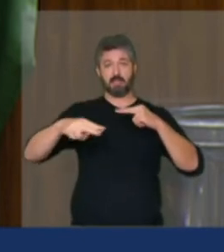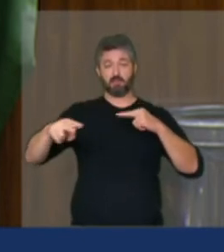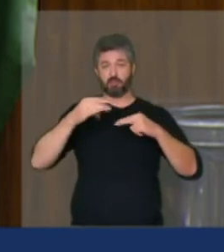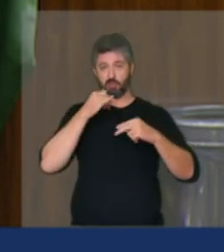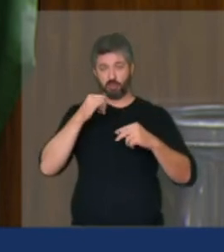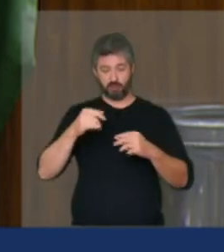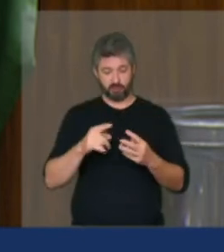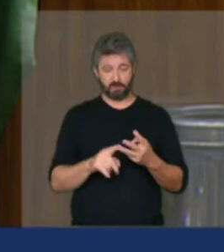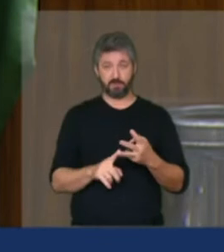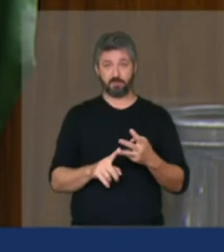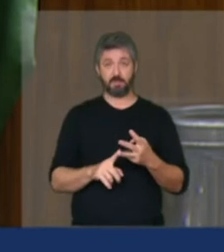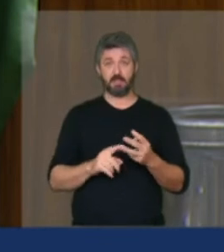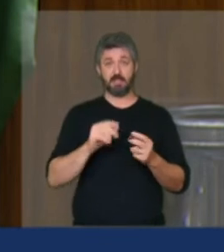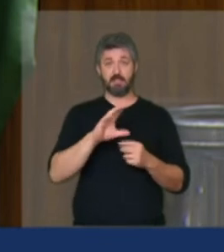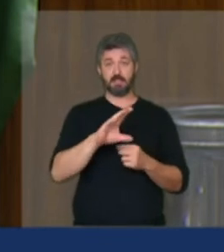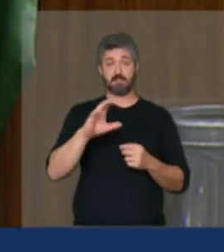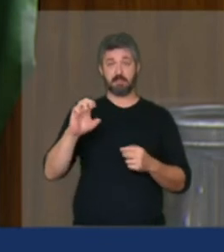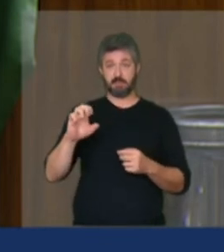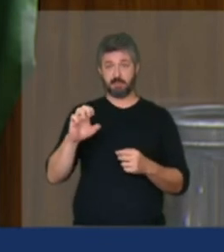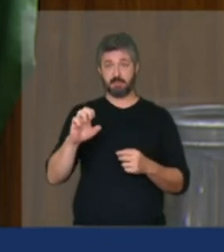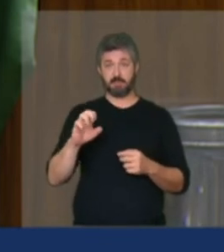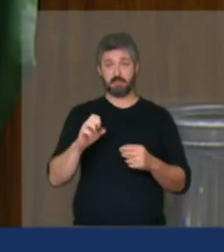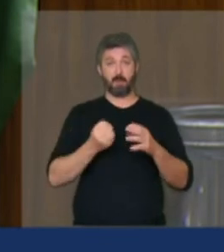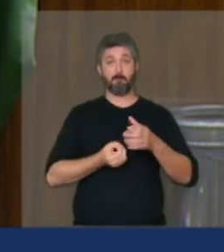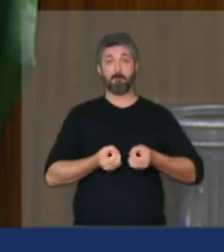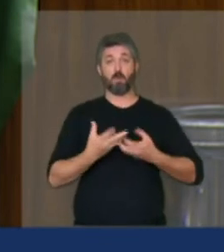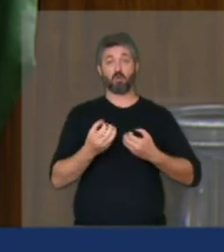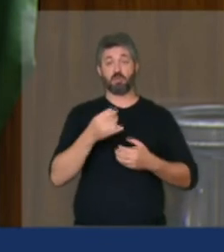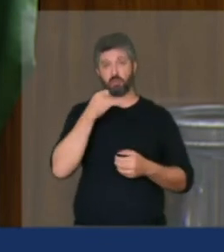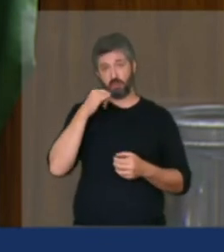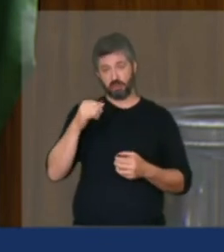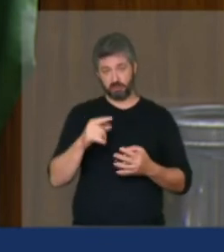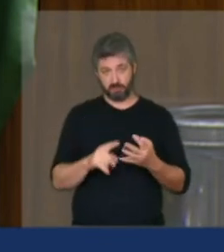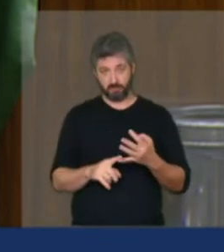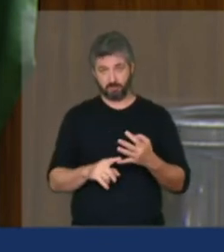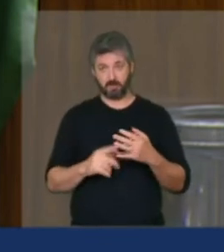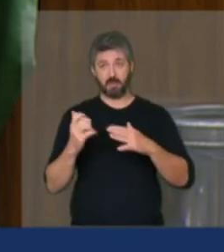O, QUER VENDER AINDA A C EGERAÇÃO, RIOGRANDENSE DE